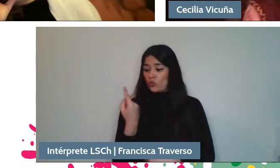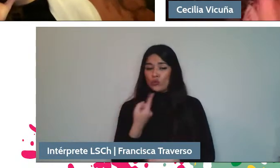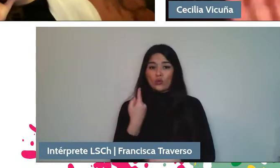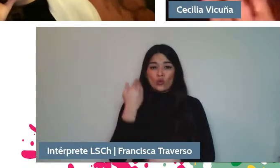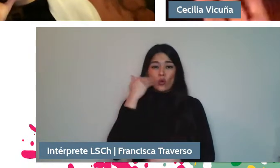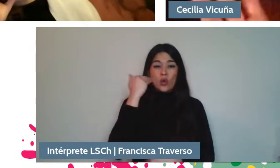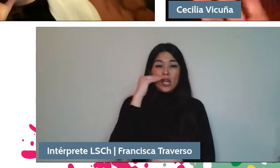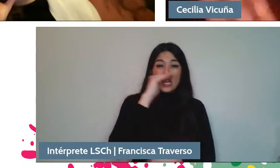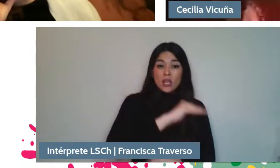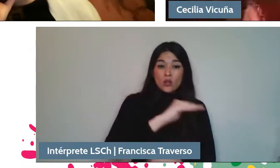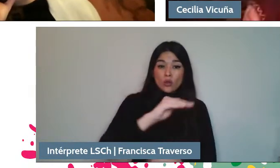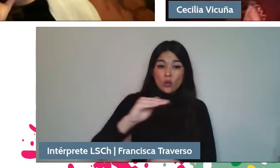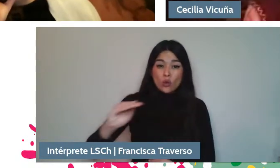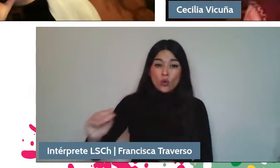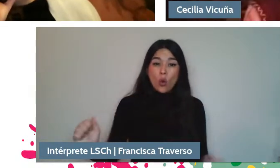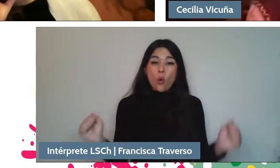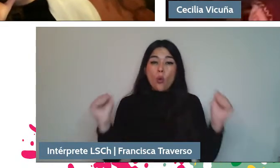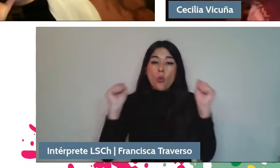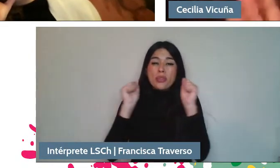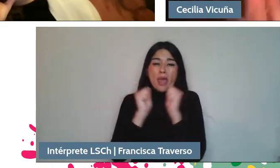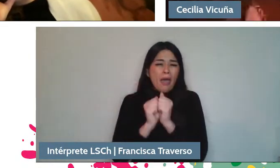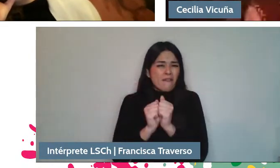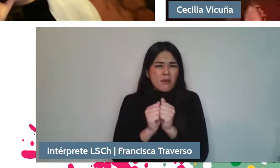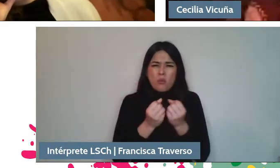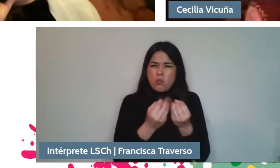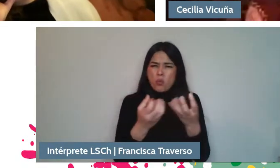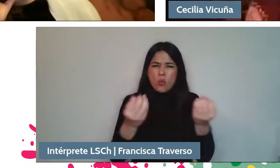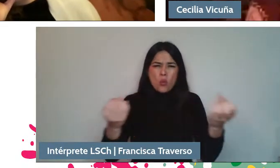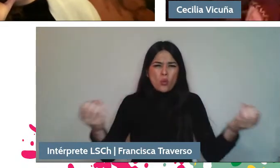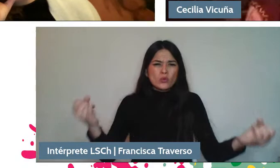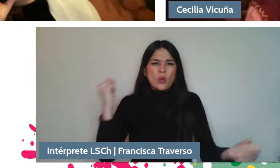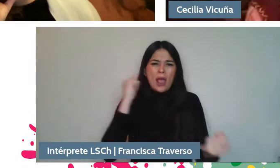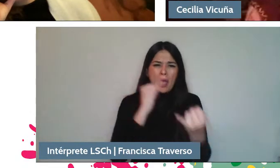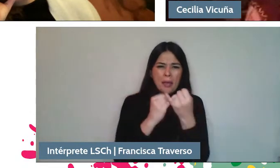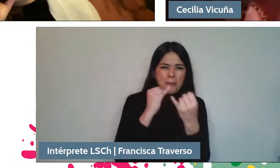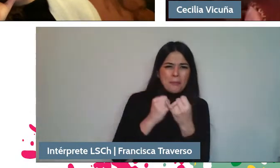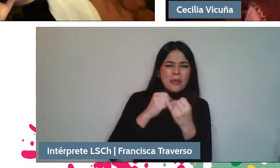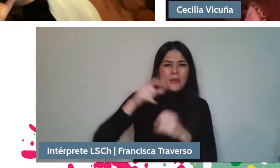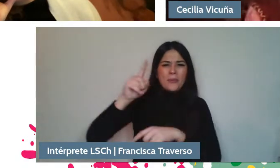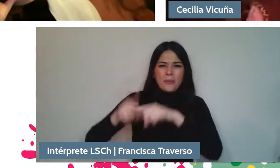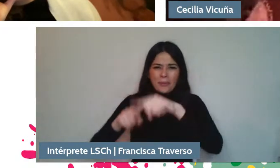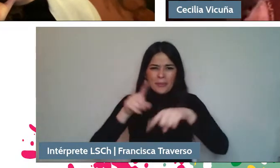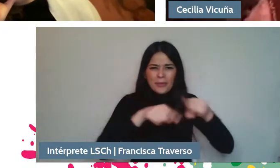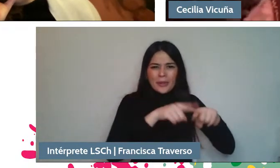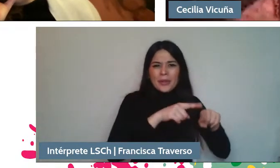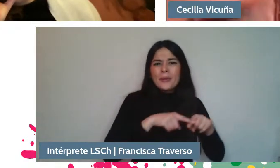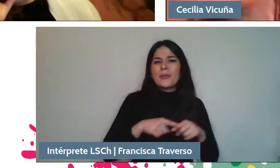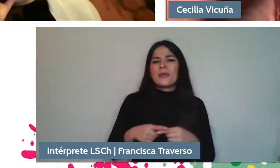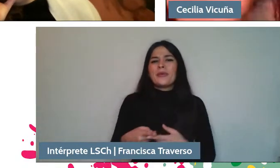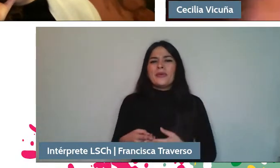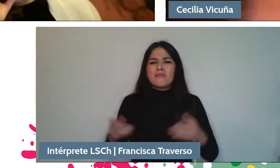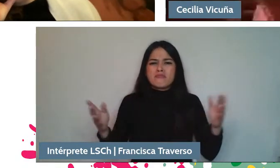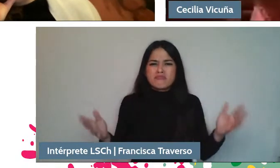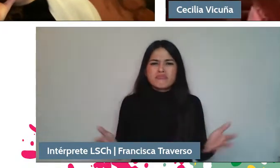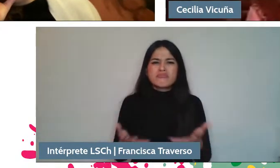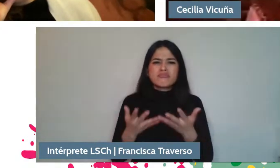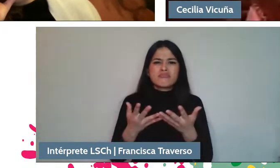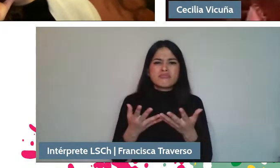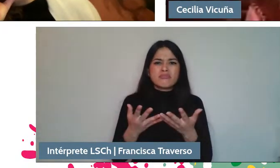Nos juntábamos una tonelada de niños, primos, amigos y todo eso. Éramos como quien dijera empujados fuera de esta conversación,